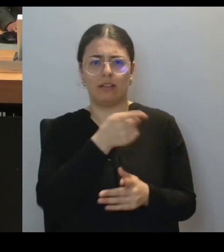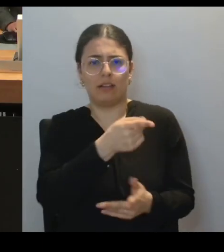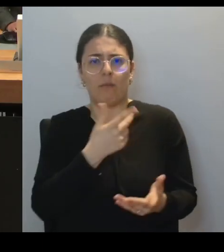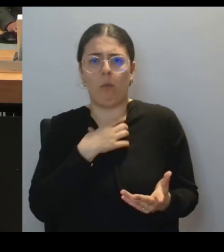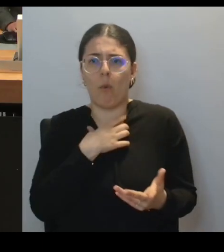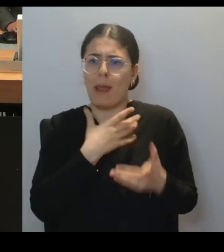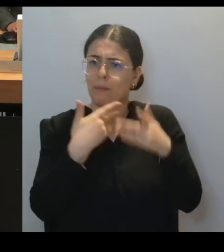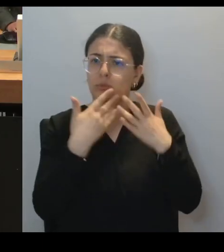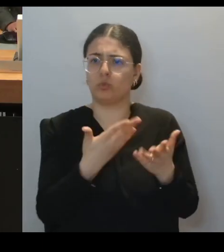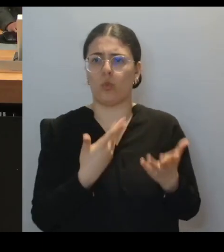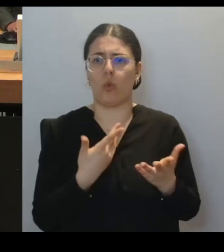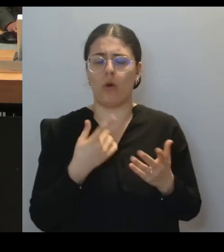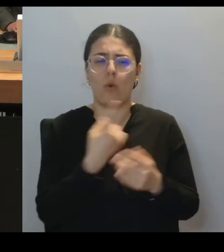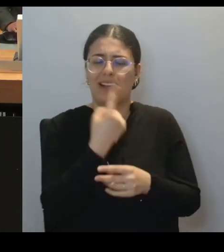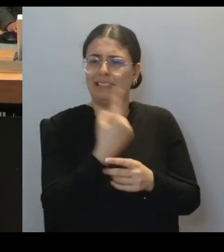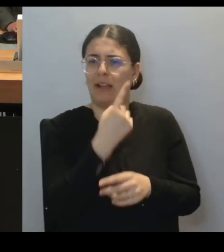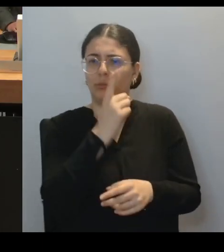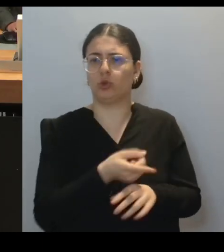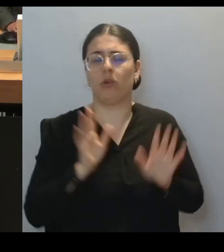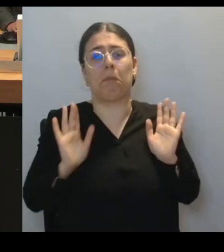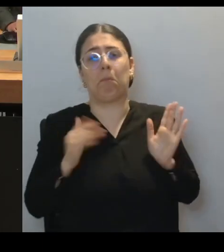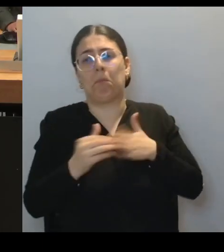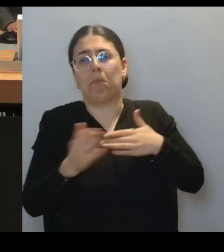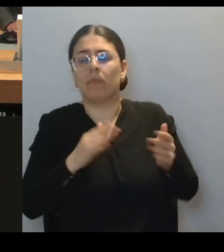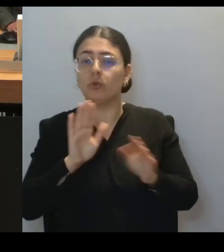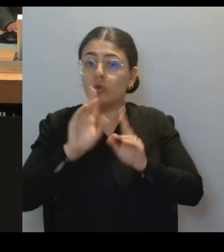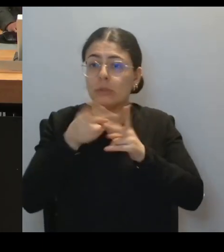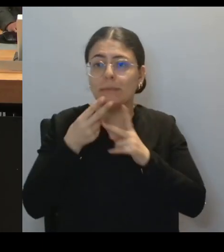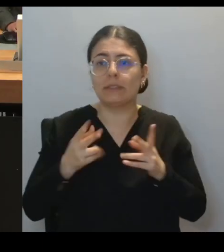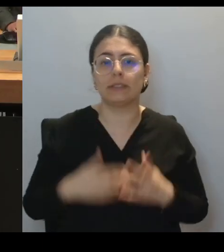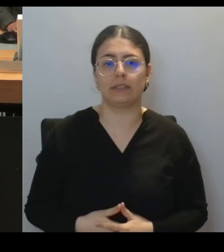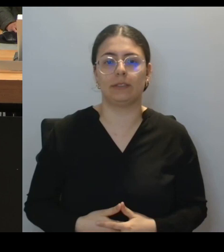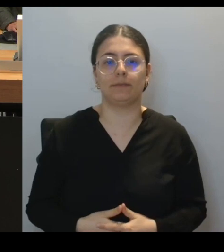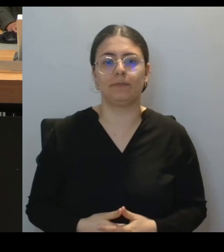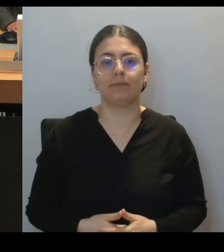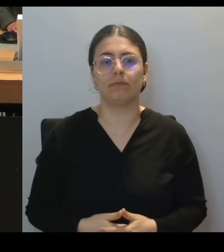Ein Kunde des Jobcenters ist genauso wichtig für uns, genauso ein Teil